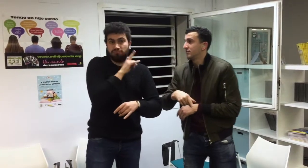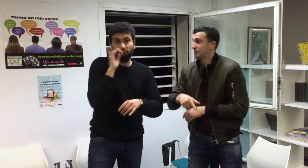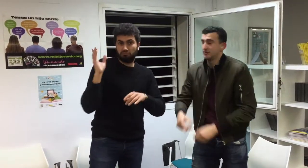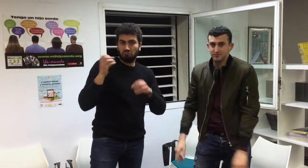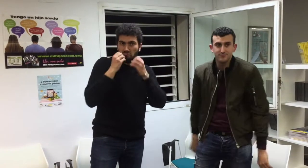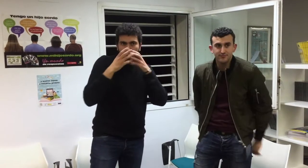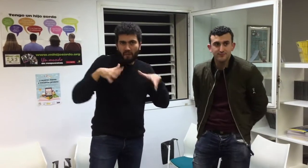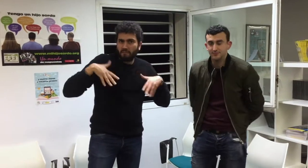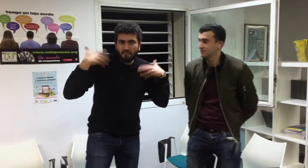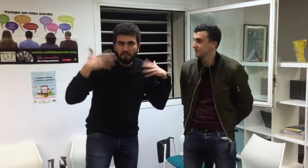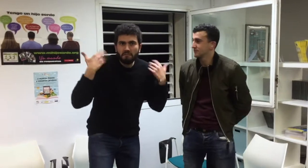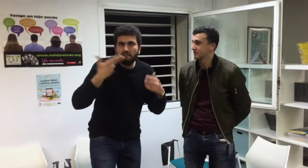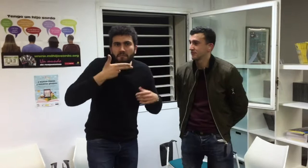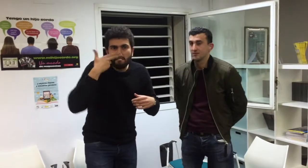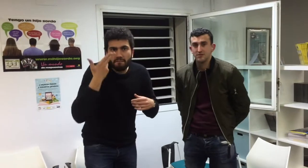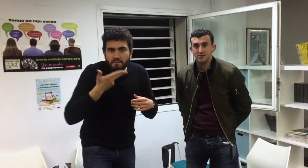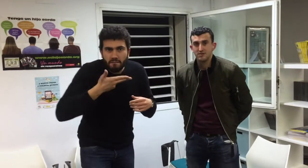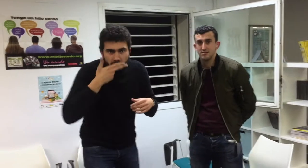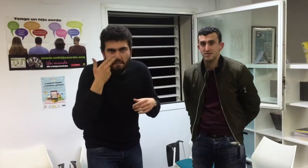¡Ha sido genial! Estamos muy contentos.